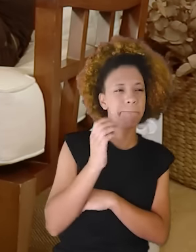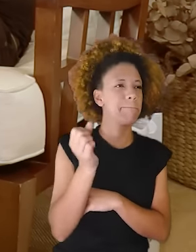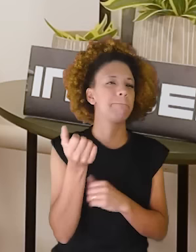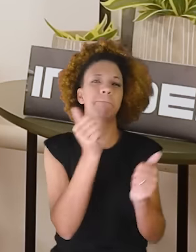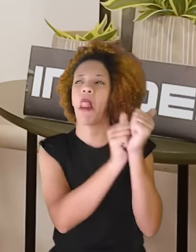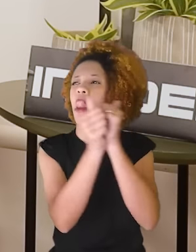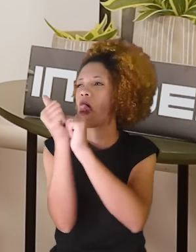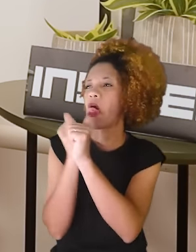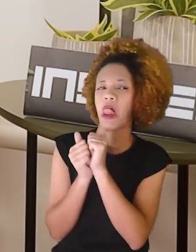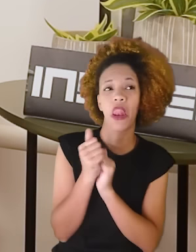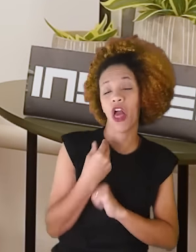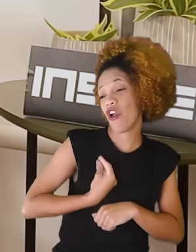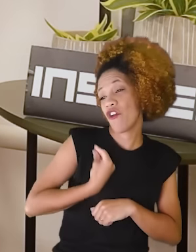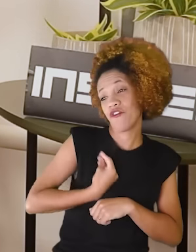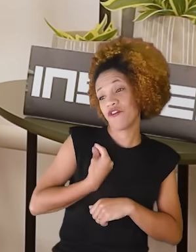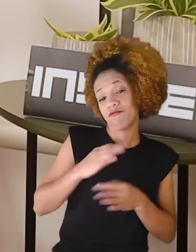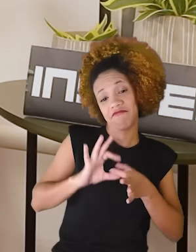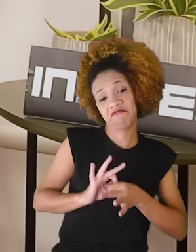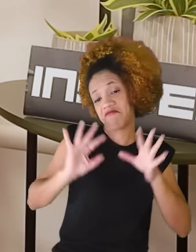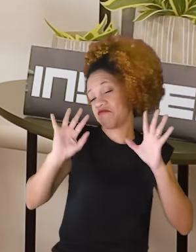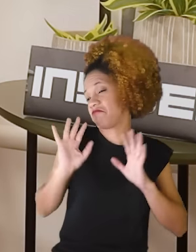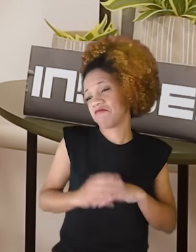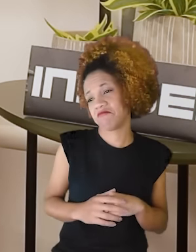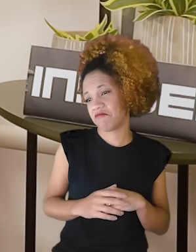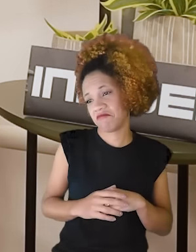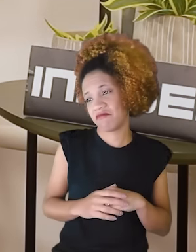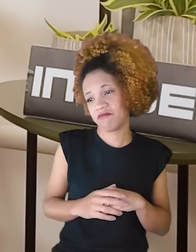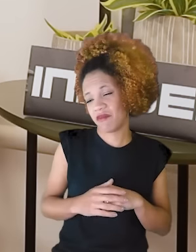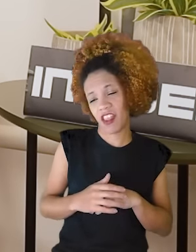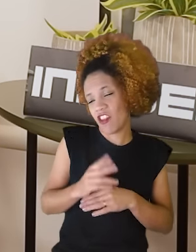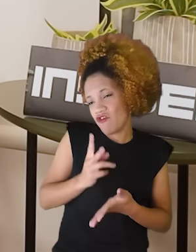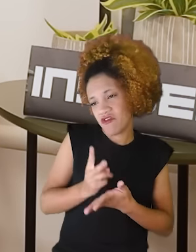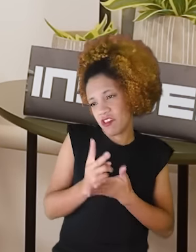Beijo tô nem aí eu vivo a vida realmente como se eu fosse o mesmo Mat de sempre mas a galera te